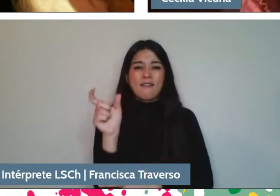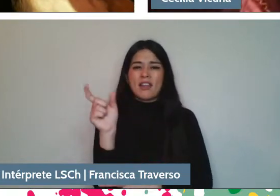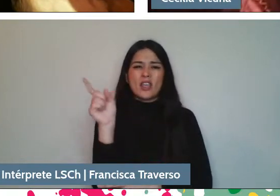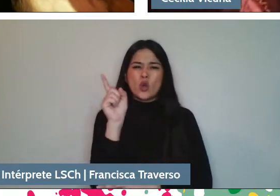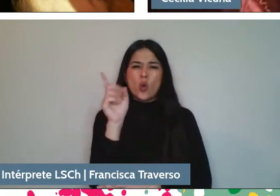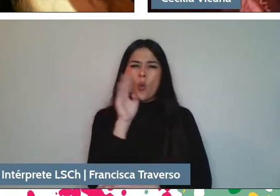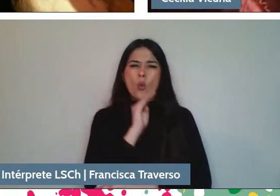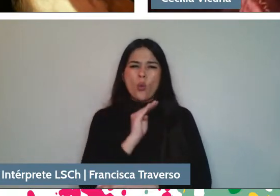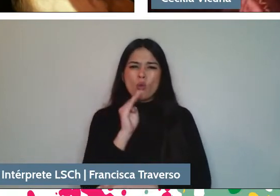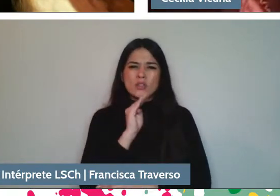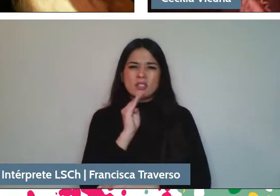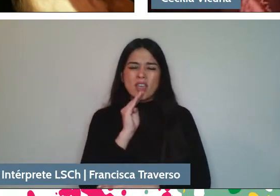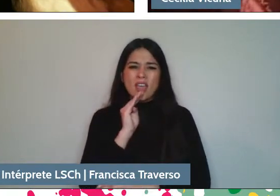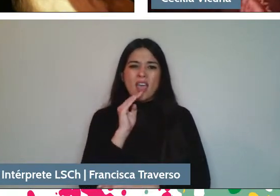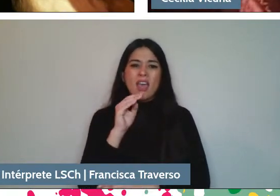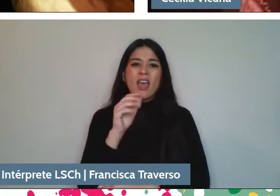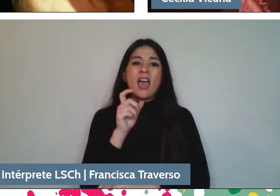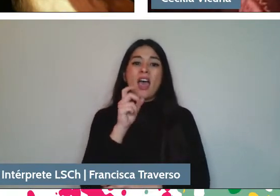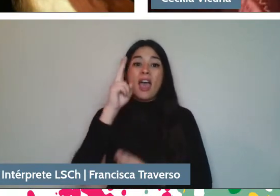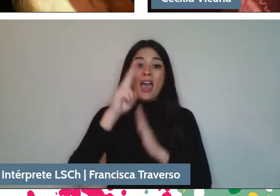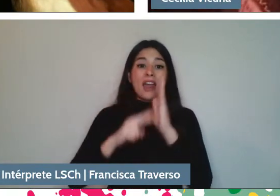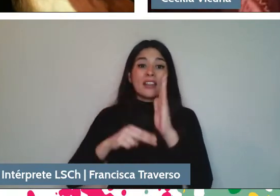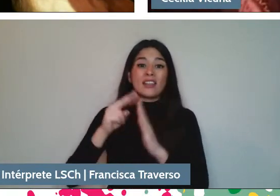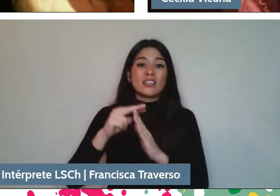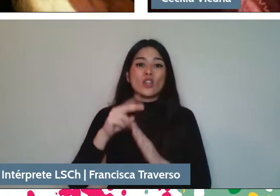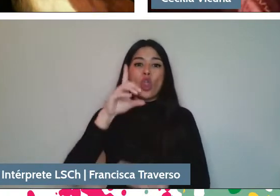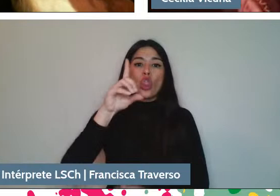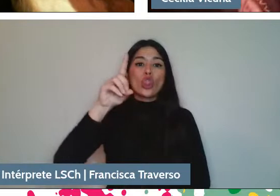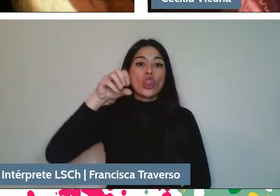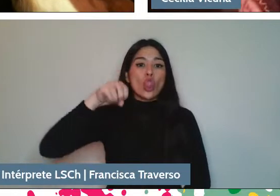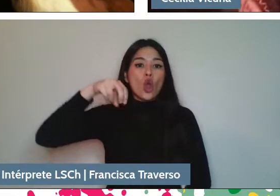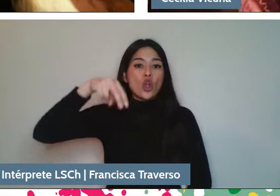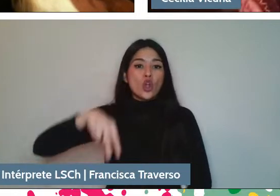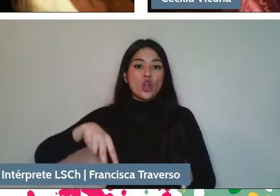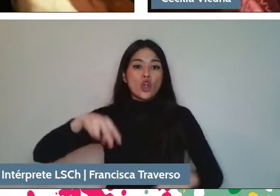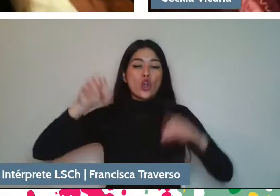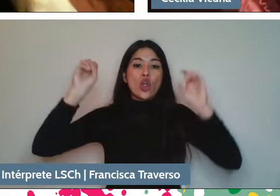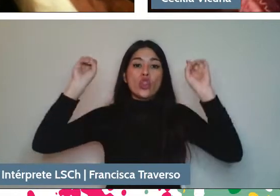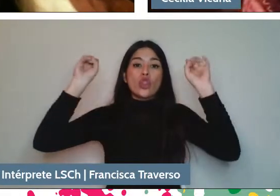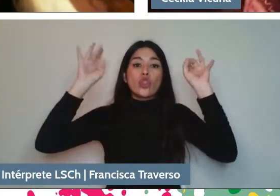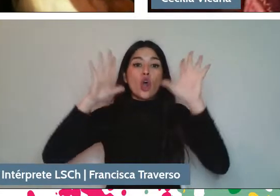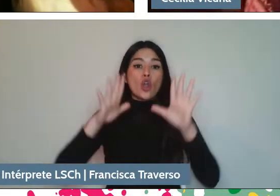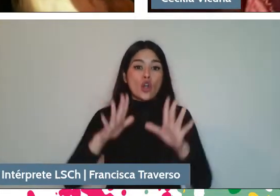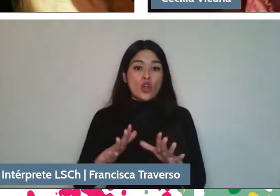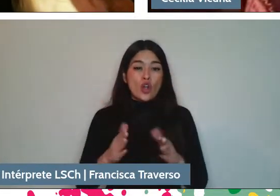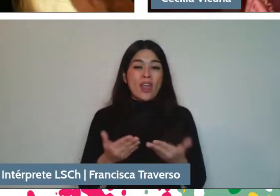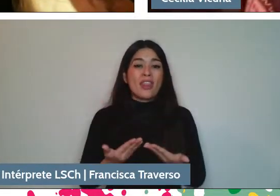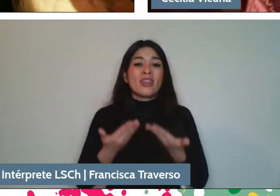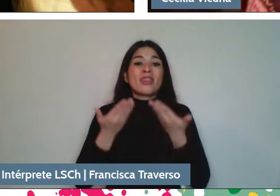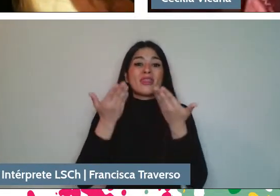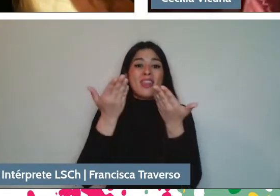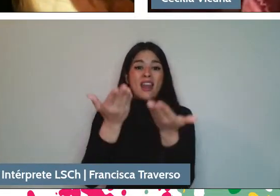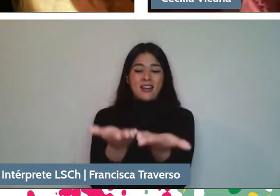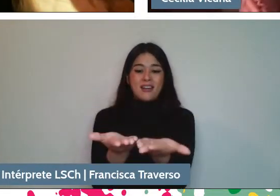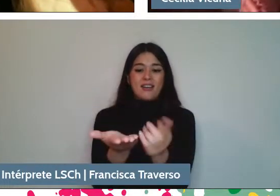es "don". Don es dar, es algo dado. La mano que nosotros tenemos nos ha sido dada